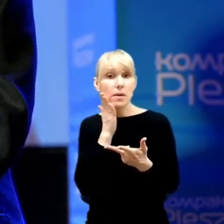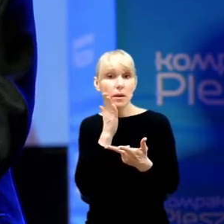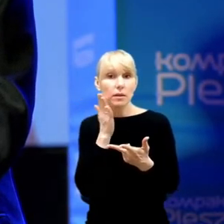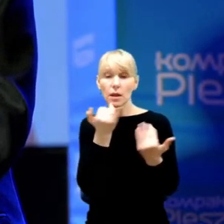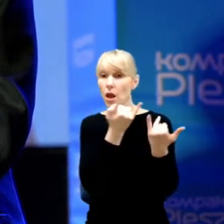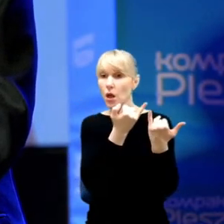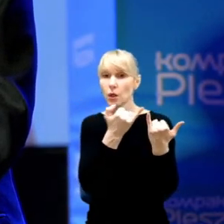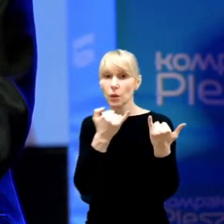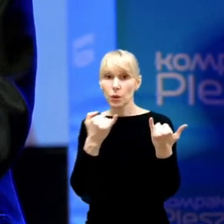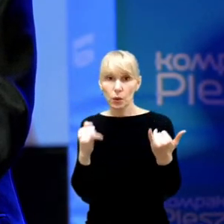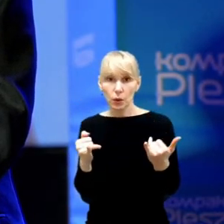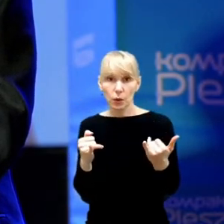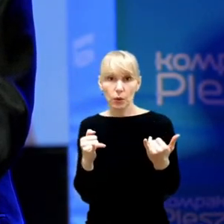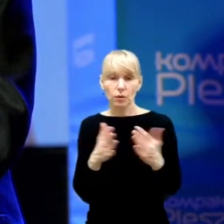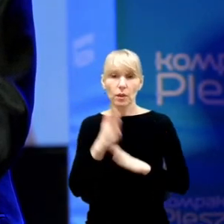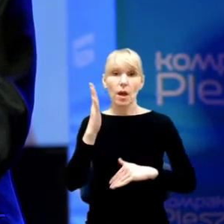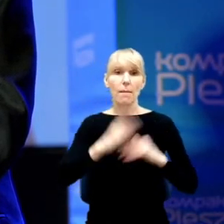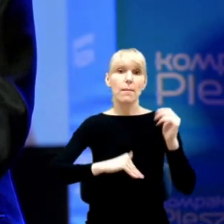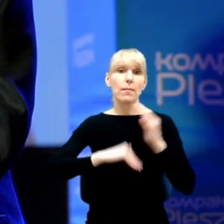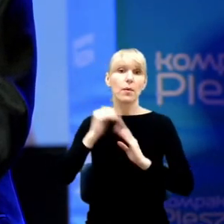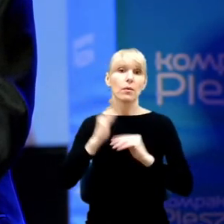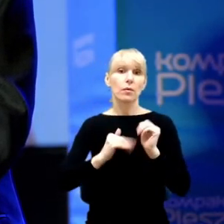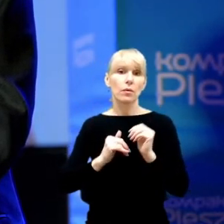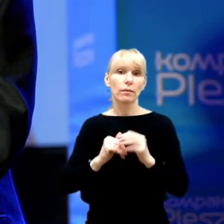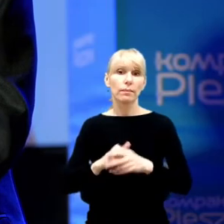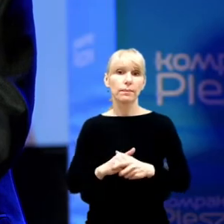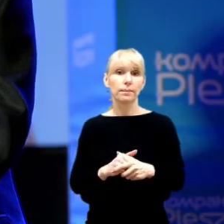budowane przez miasto,